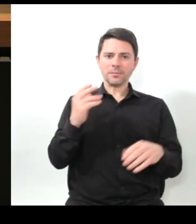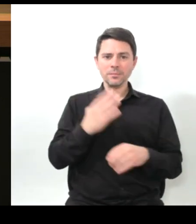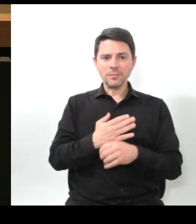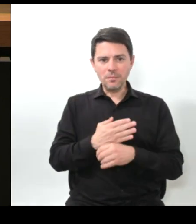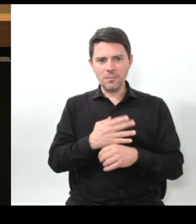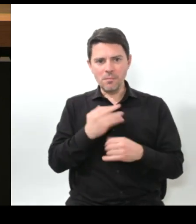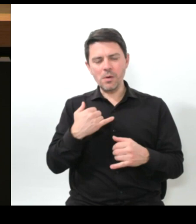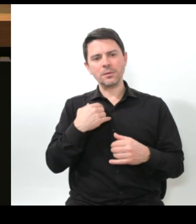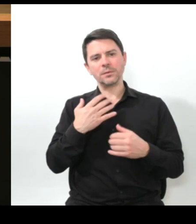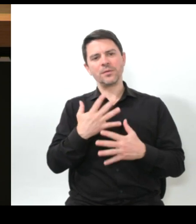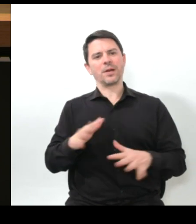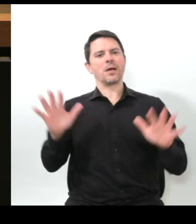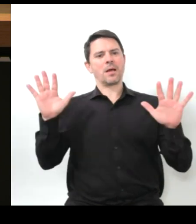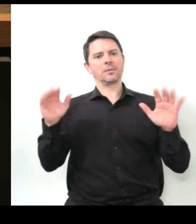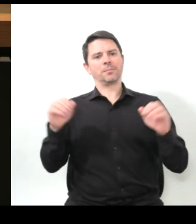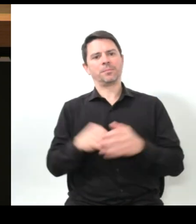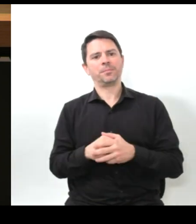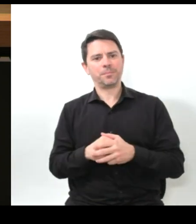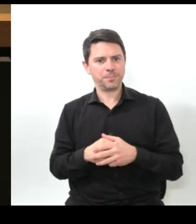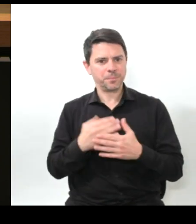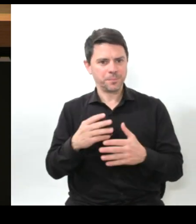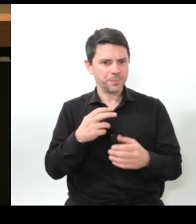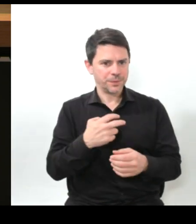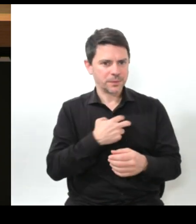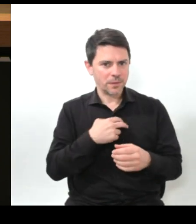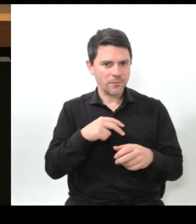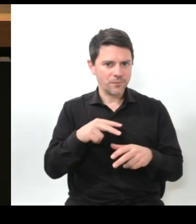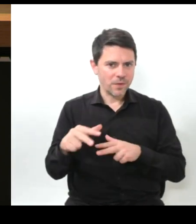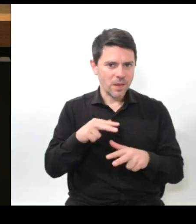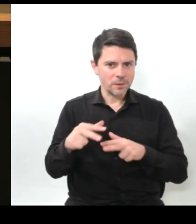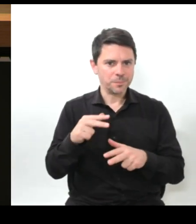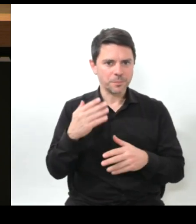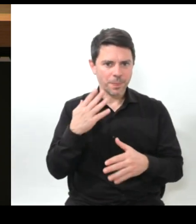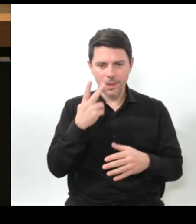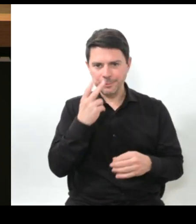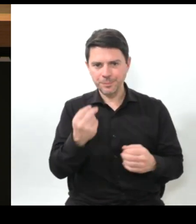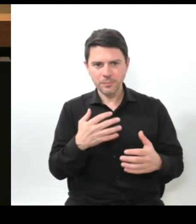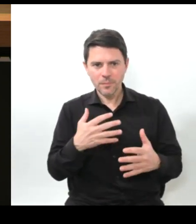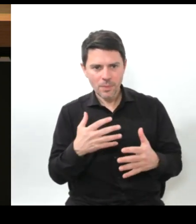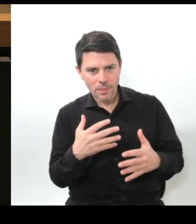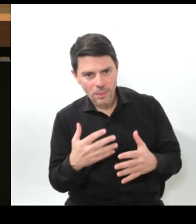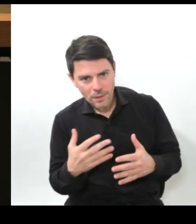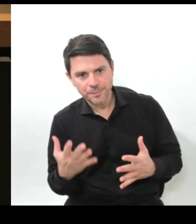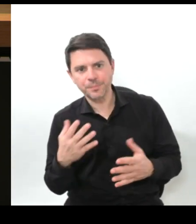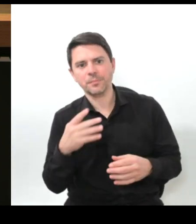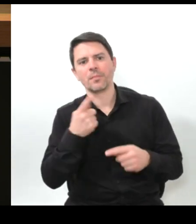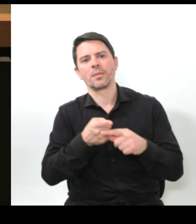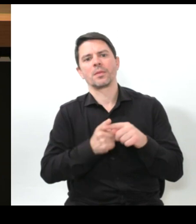Das schränkt schon heute eine gute Versorgung ein. Laut Verdi Ausbildungsreportspflegeberufe